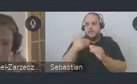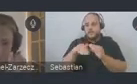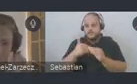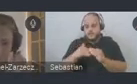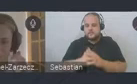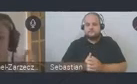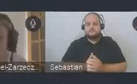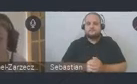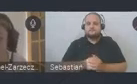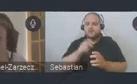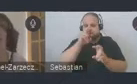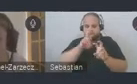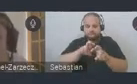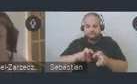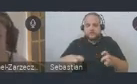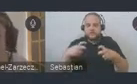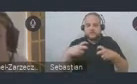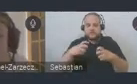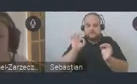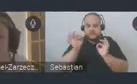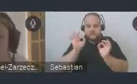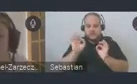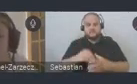"Wysyłanie emaila". "Weryfikacja informacji". Super.